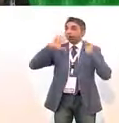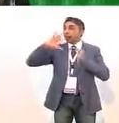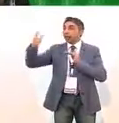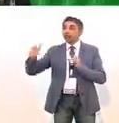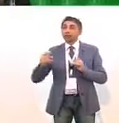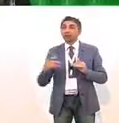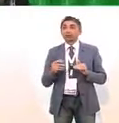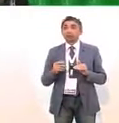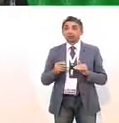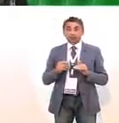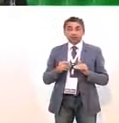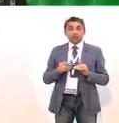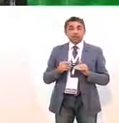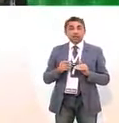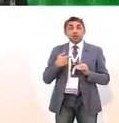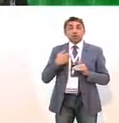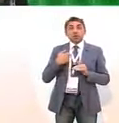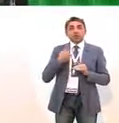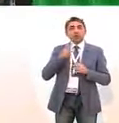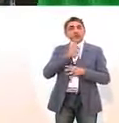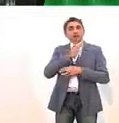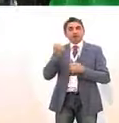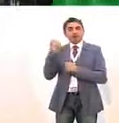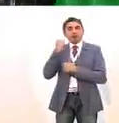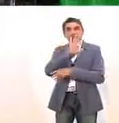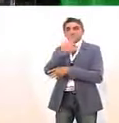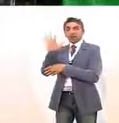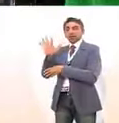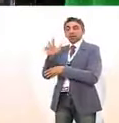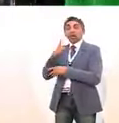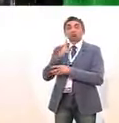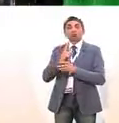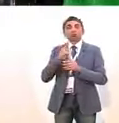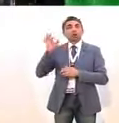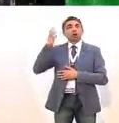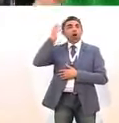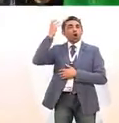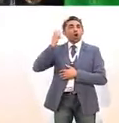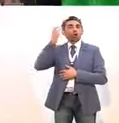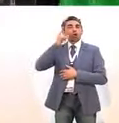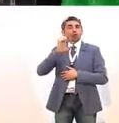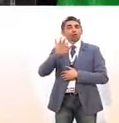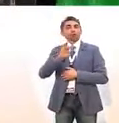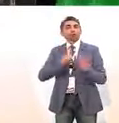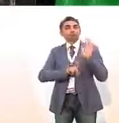con la forza di ciò che noi rappresentiamo, con l’orgoglio dei risultati, ma anche con